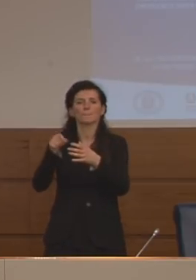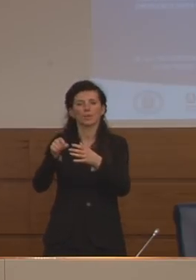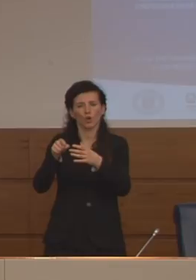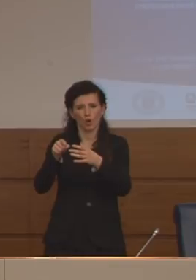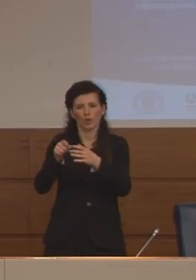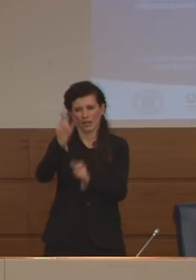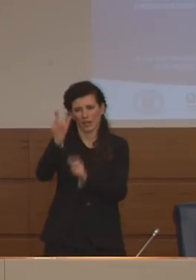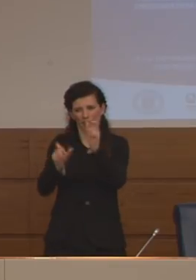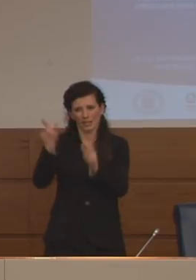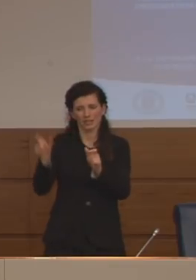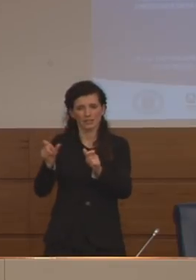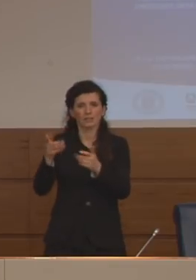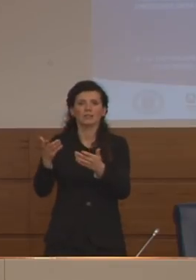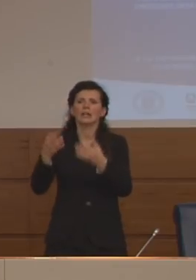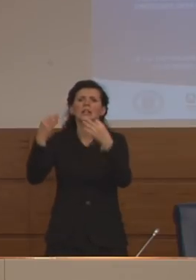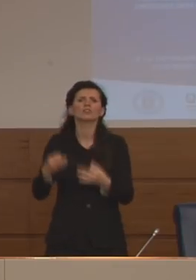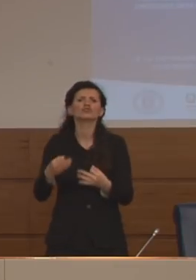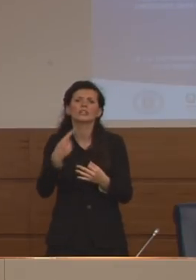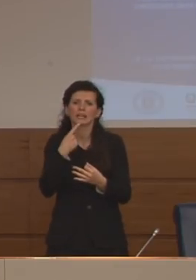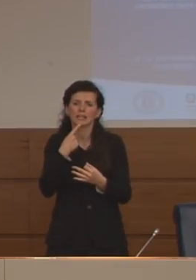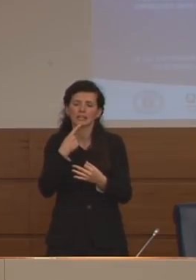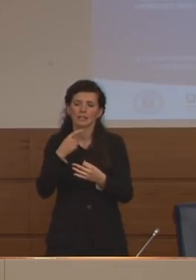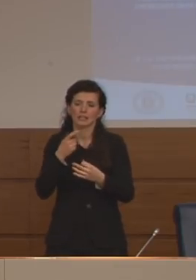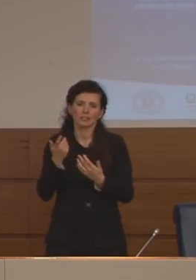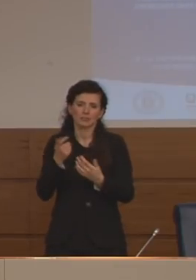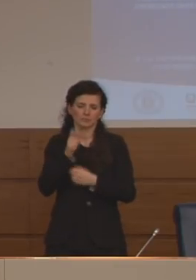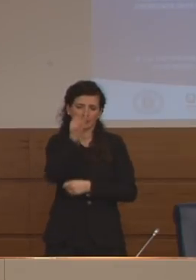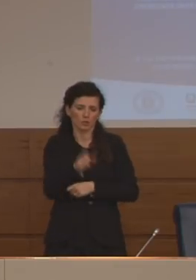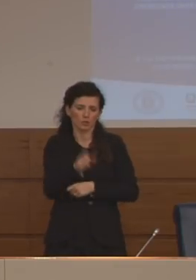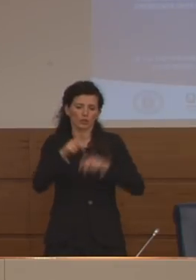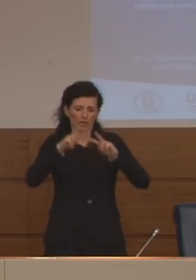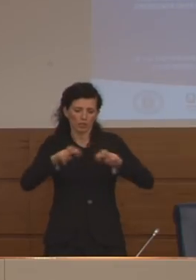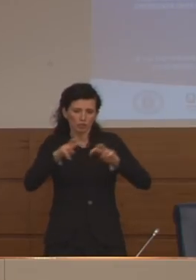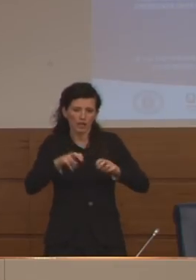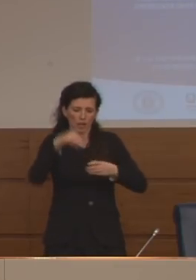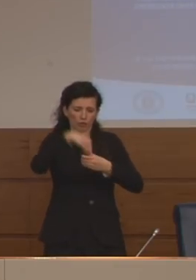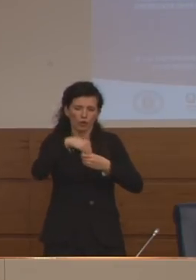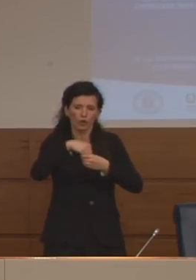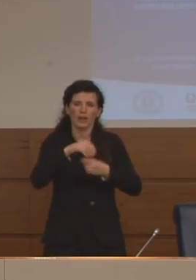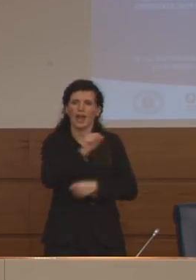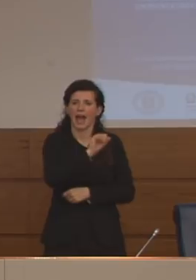ricercatori che lavorano presso AIFA, nella CTS di AIFA